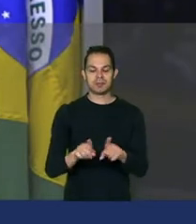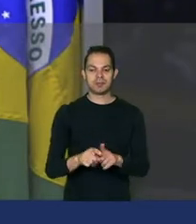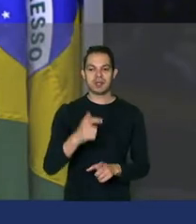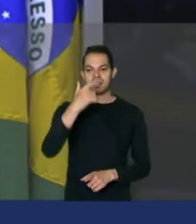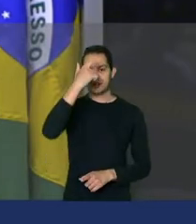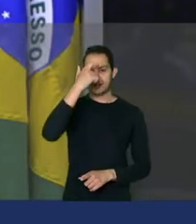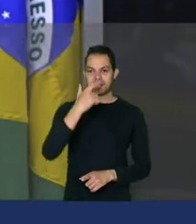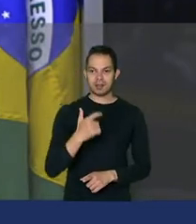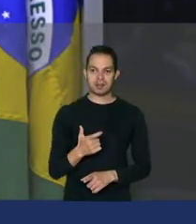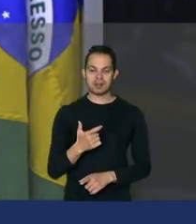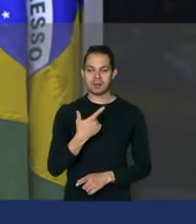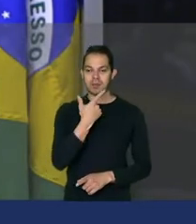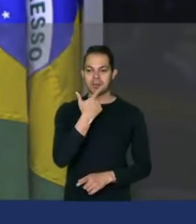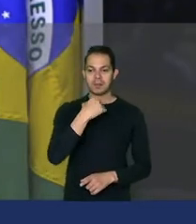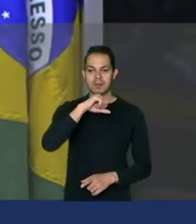AO PASTOR OTONI DA PAULA PAI, QUE DIRIGIU COM MUITA